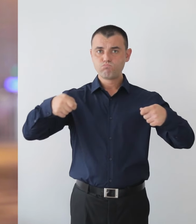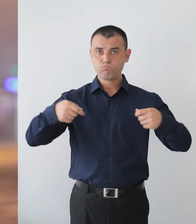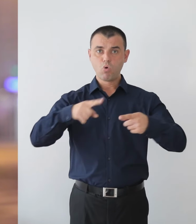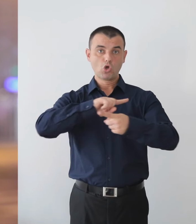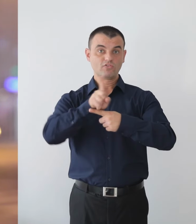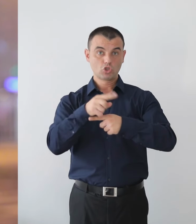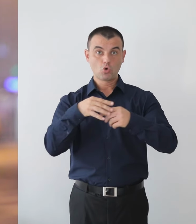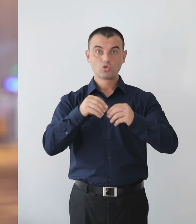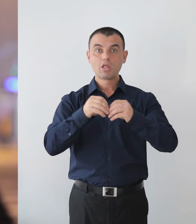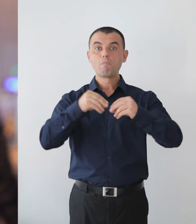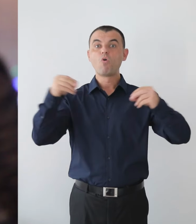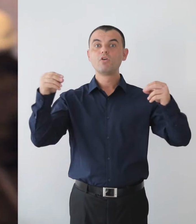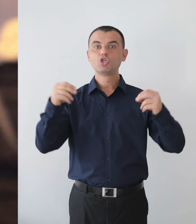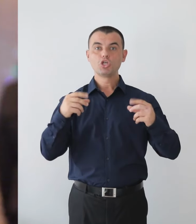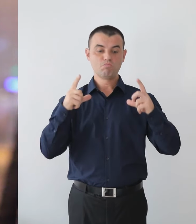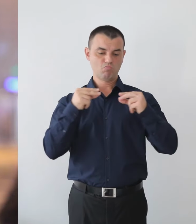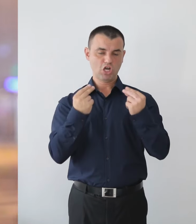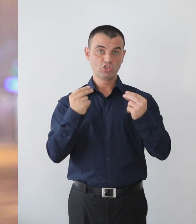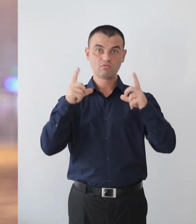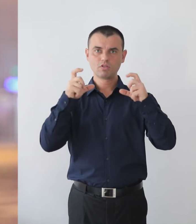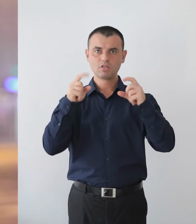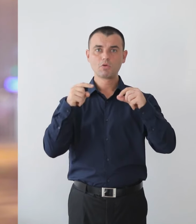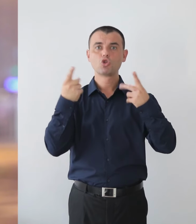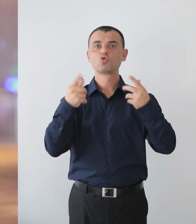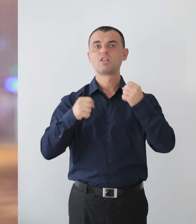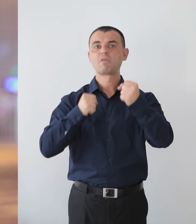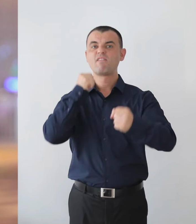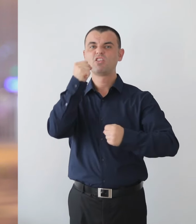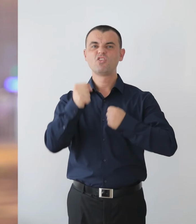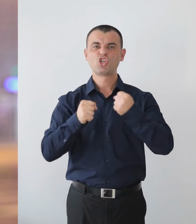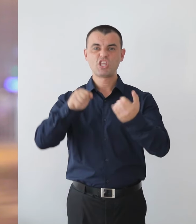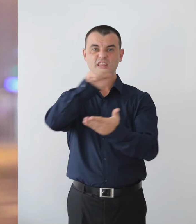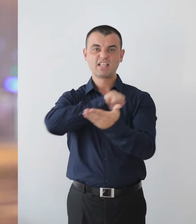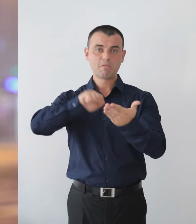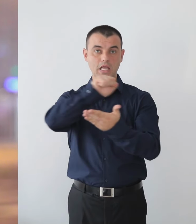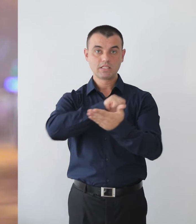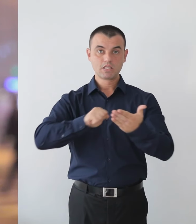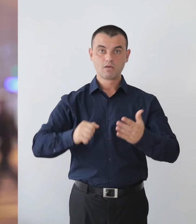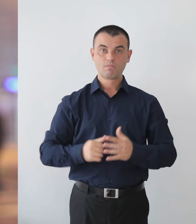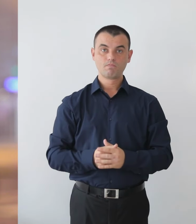По-дългата скорост на затвора увеличава количеството светлина, което достига до сензора но е възможно да причини размазване на картината.